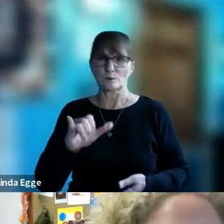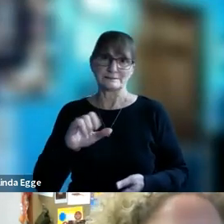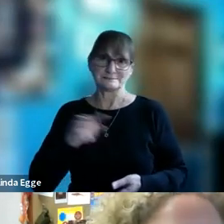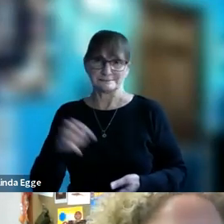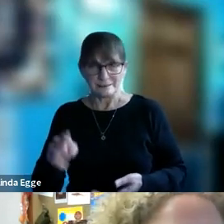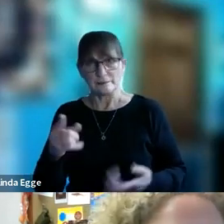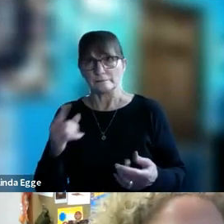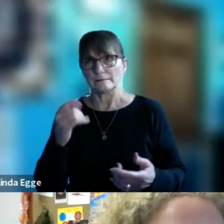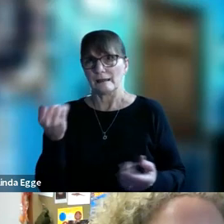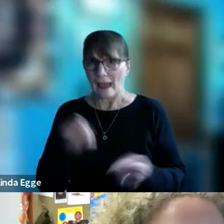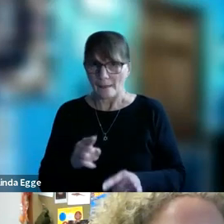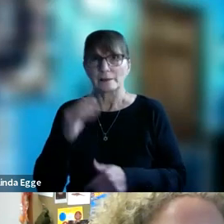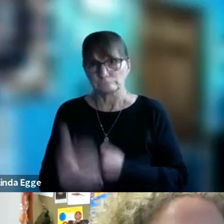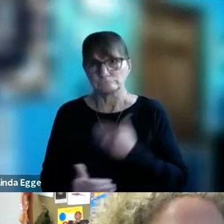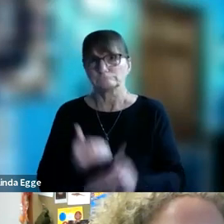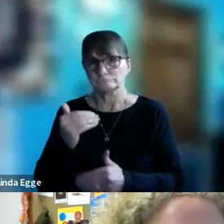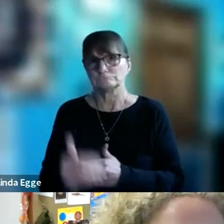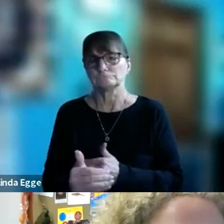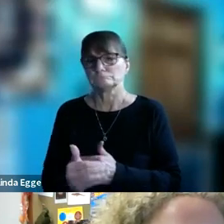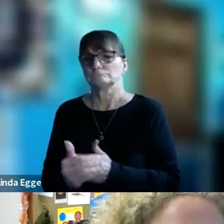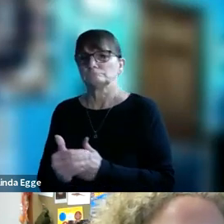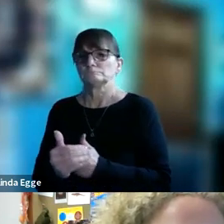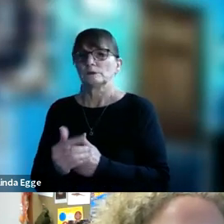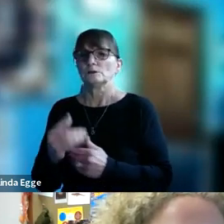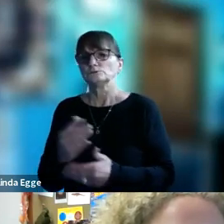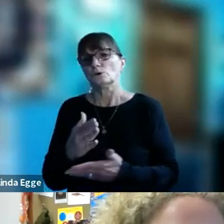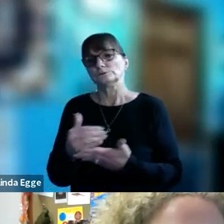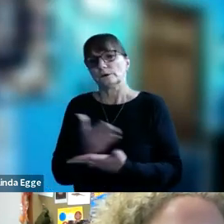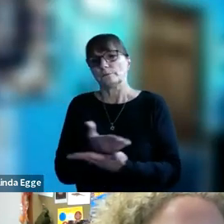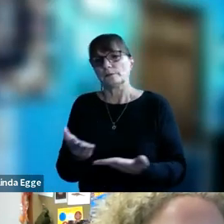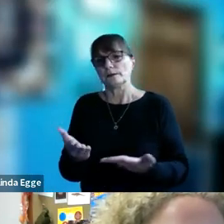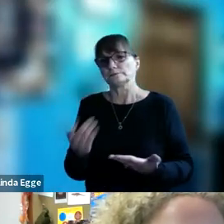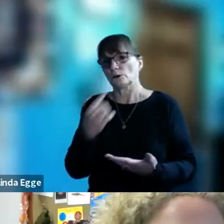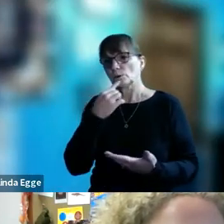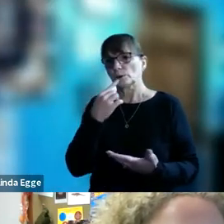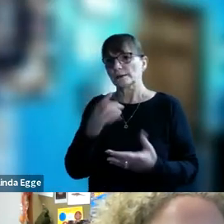Por eso decimos que hay que lanzar una red amplia.